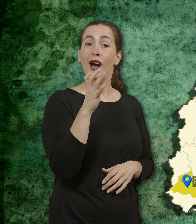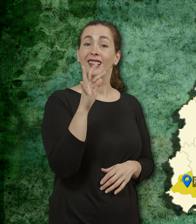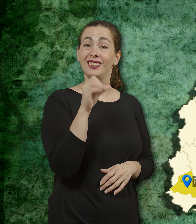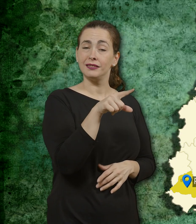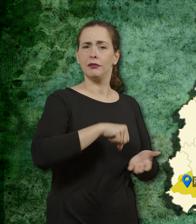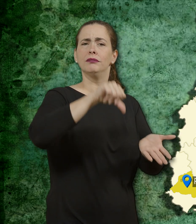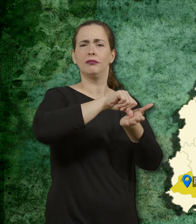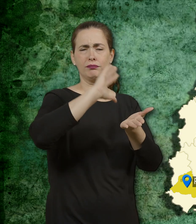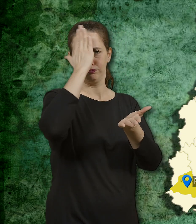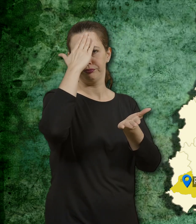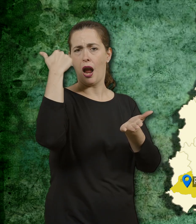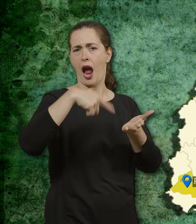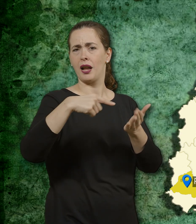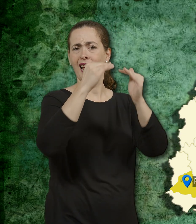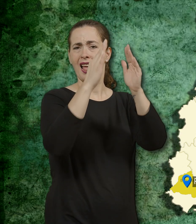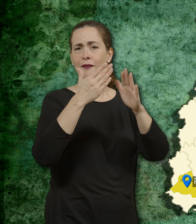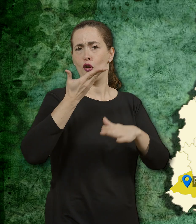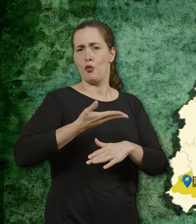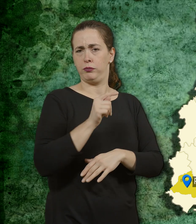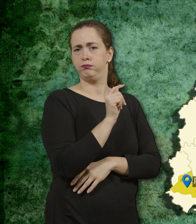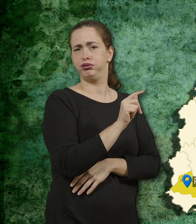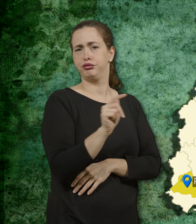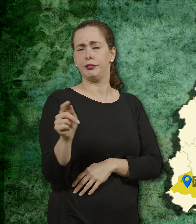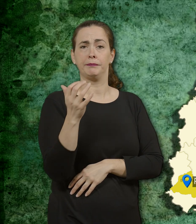El nucli de Roquetes compta amb diversos edificis de cert interès.